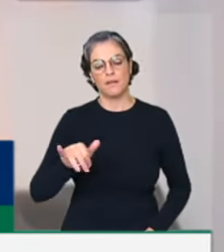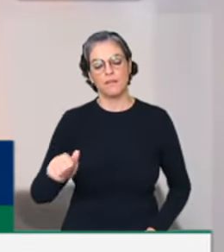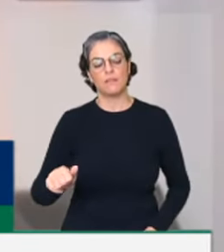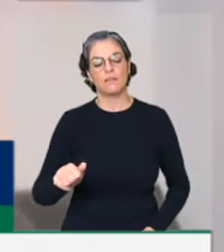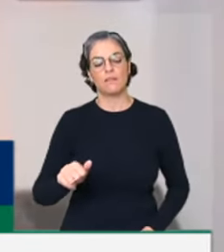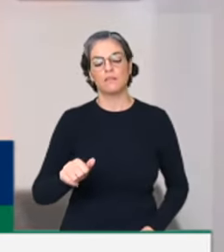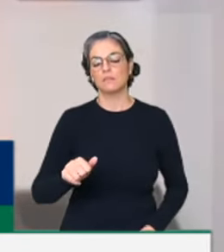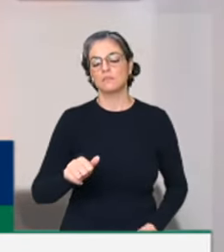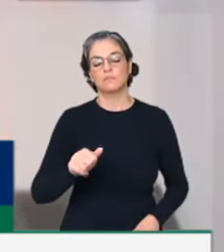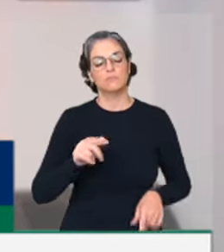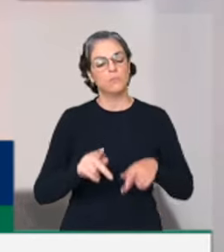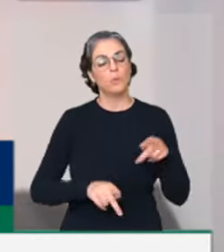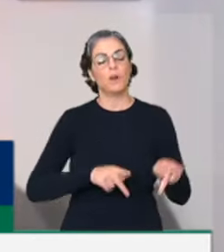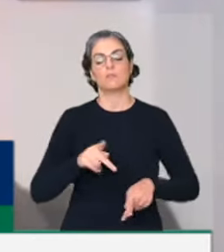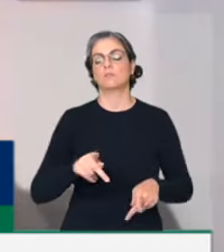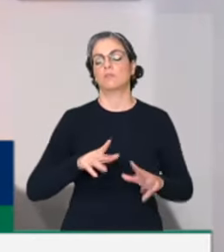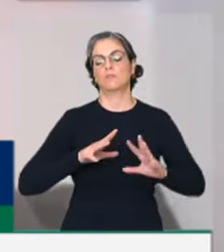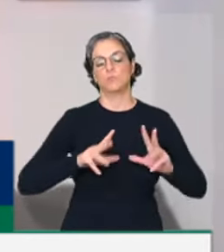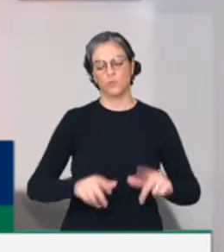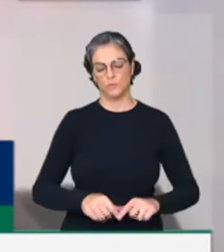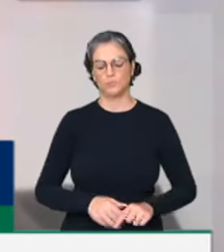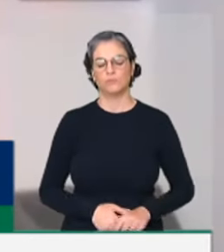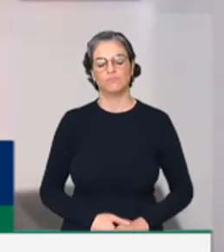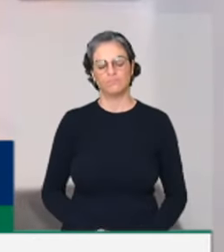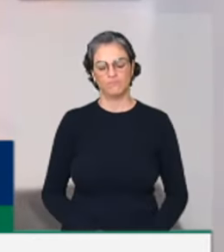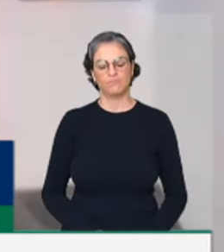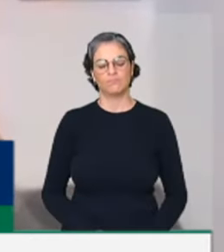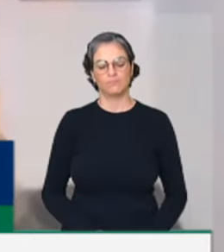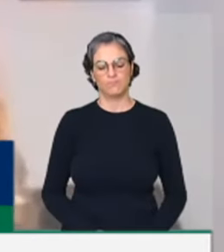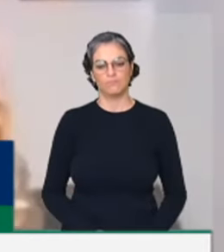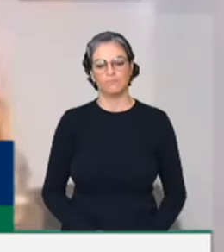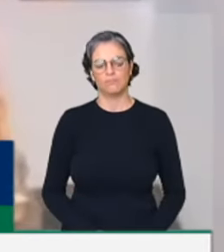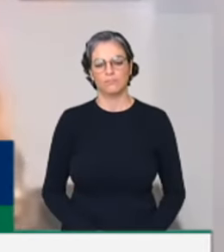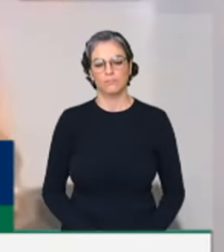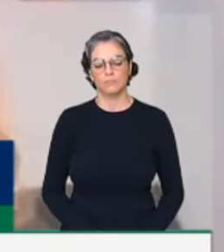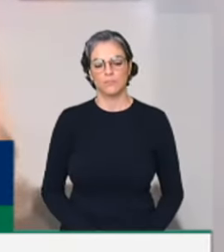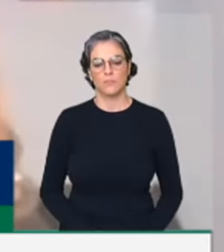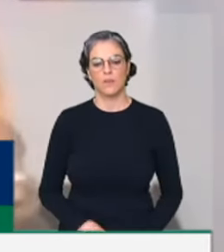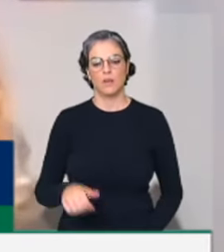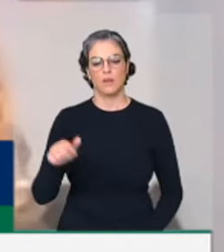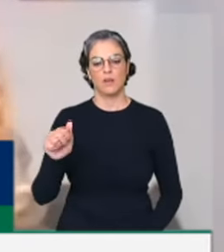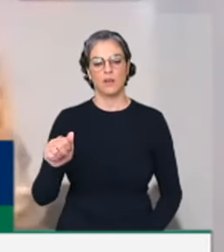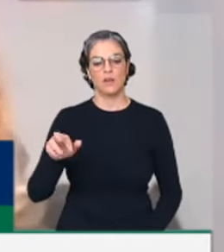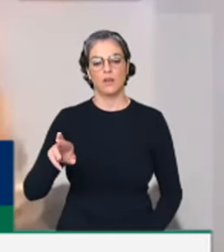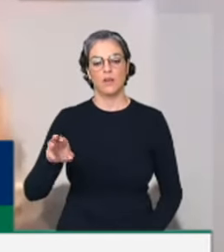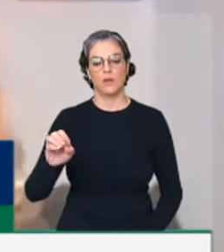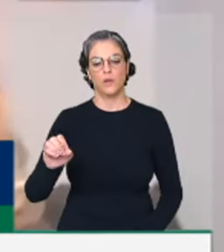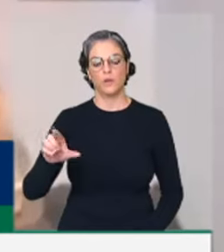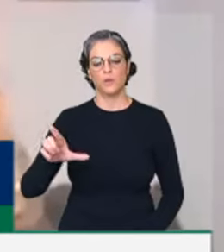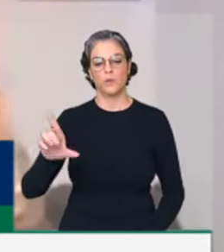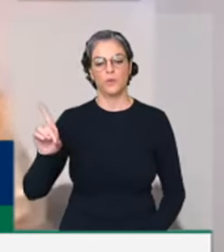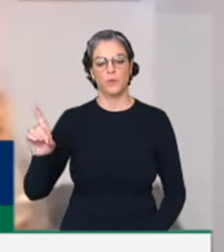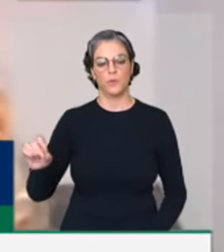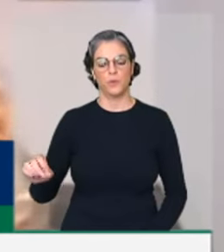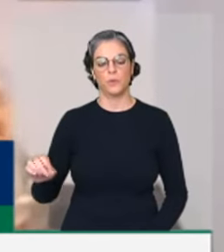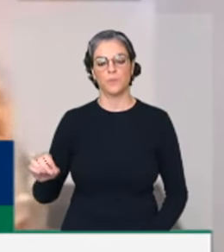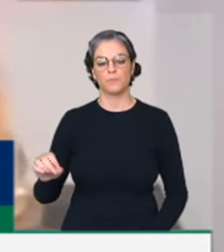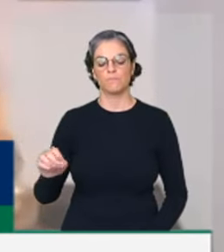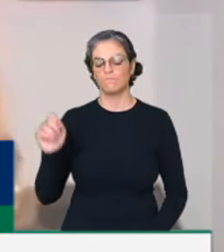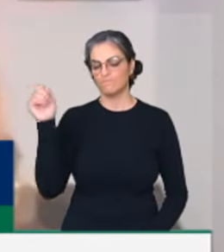PRESIDENTE.... AROLDO HOJE COMPÕE ESSA DRAMÁTICA ESTATÍSTICA DAS 300 MIL VIDAS